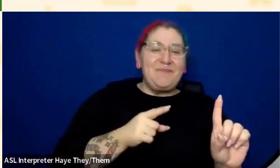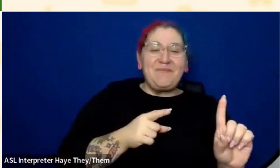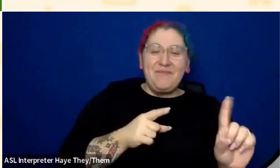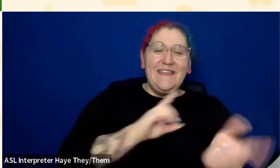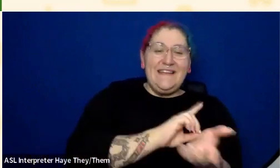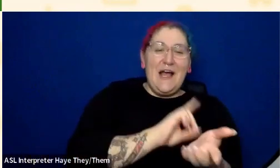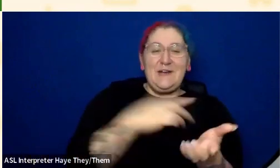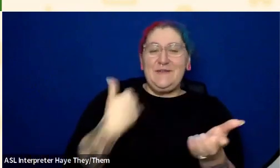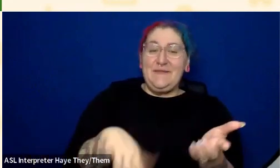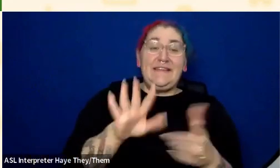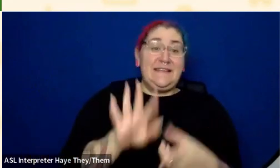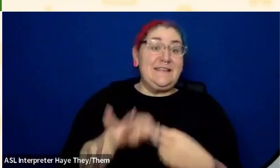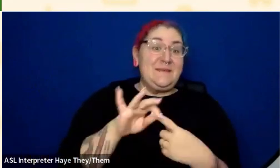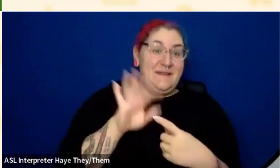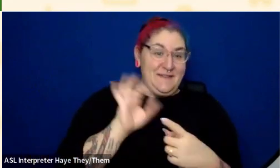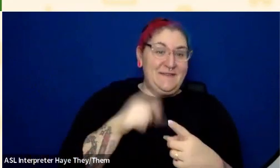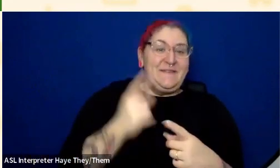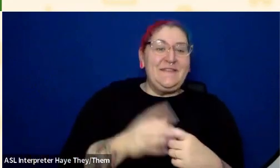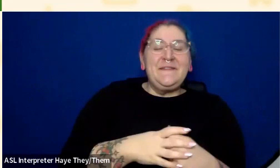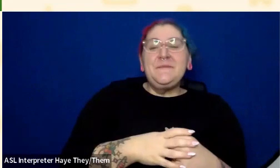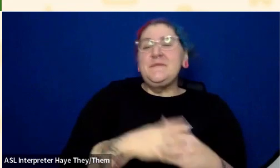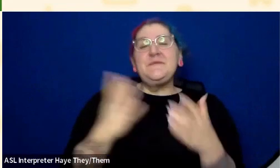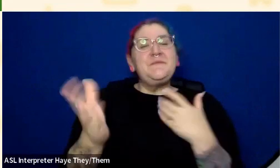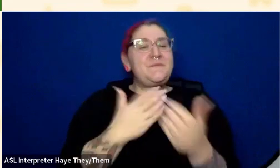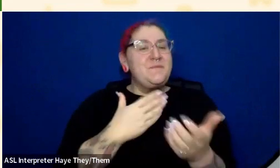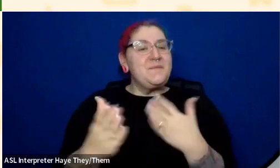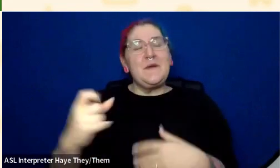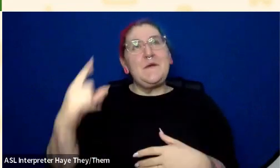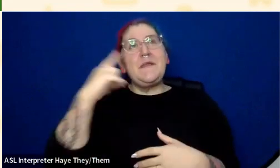Entonces, ya sea que te consideres del lado científico de las cosas,